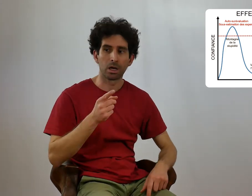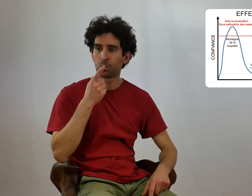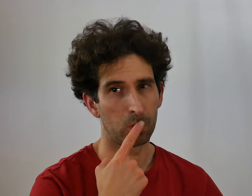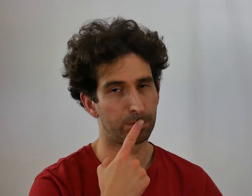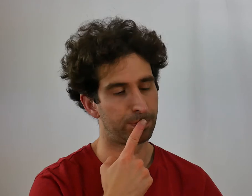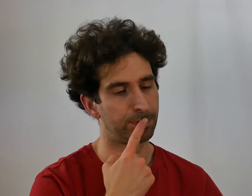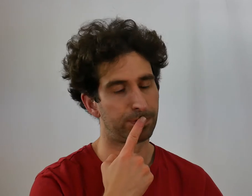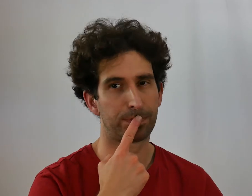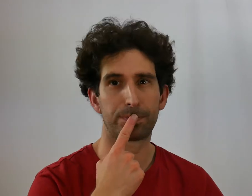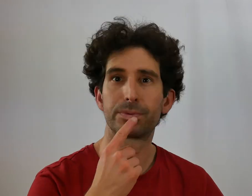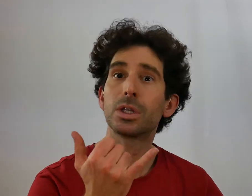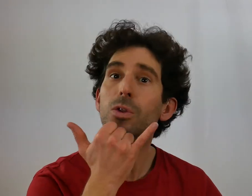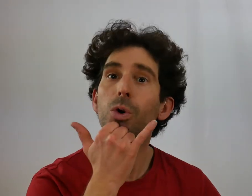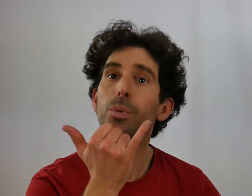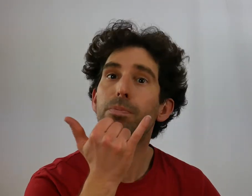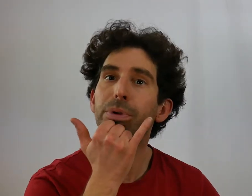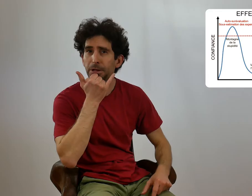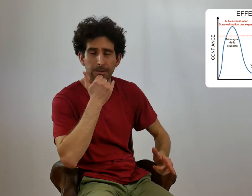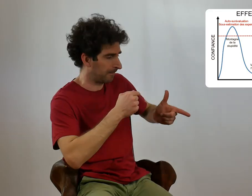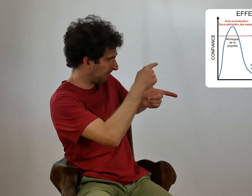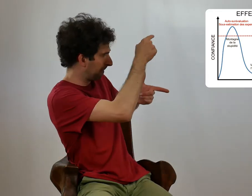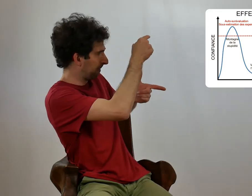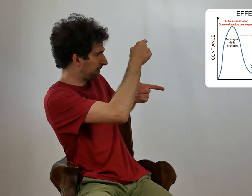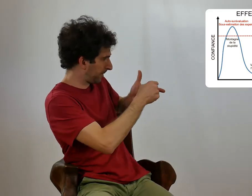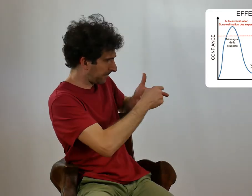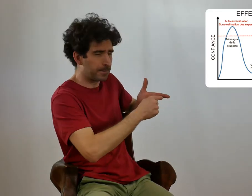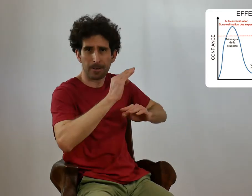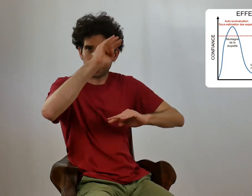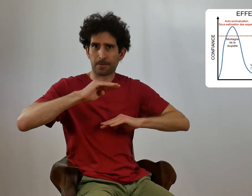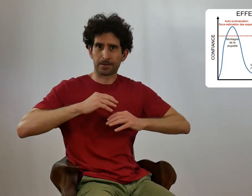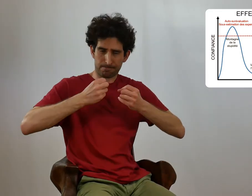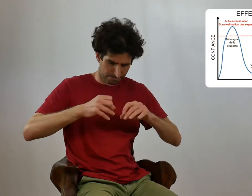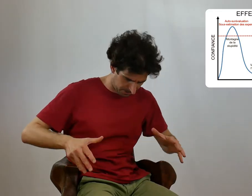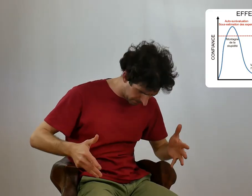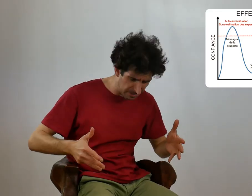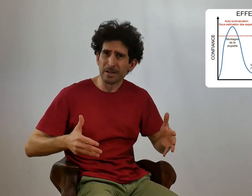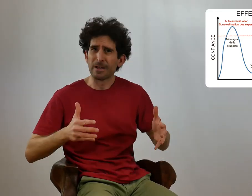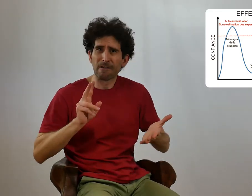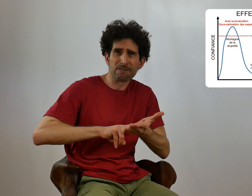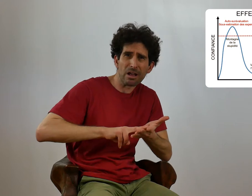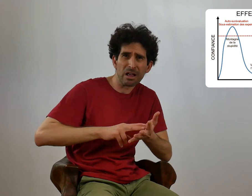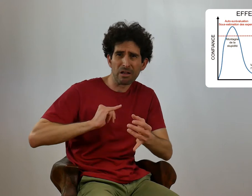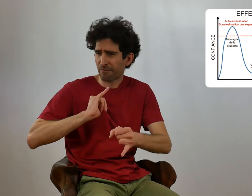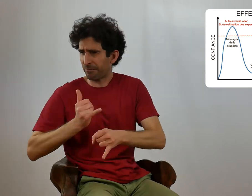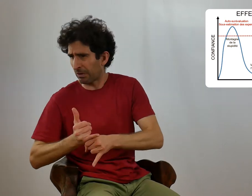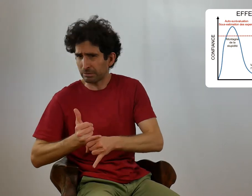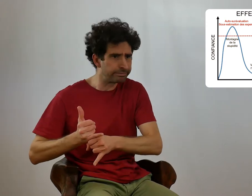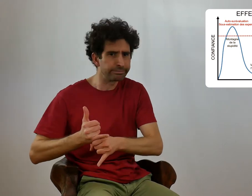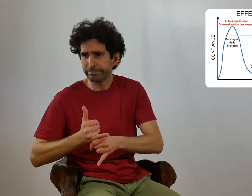oups, nous nous trompons. La courbe descend et nous perdons notre confiance. C'est vrai ou faux ?